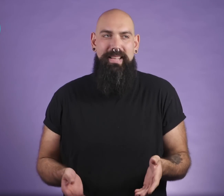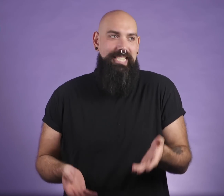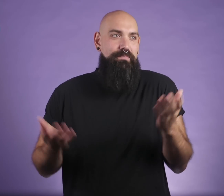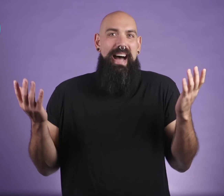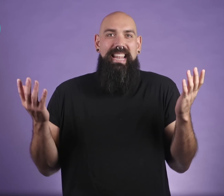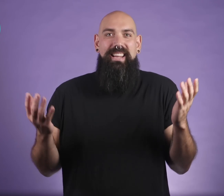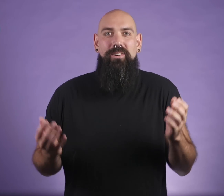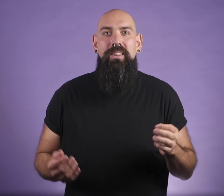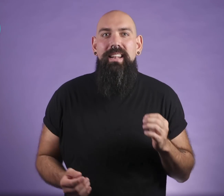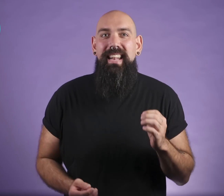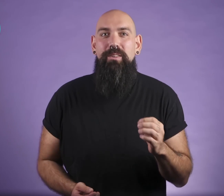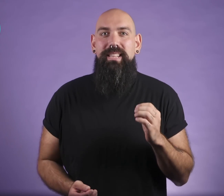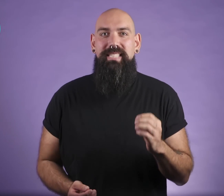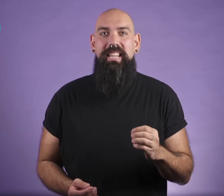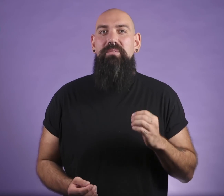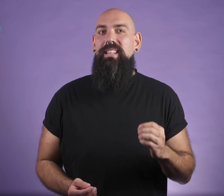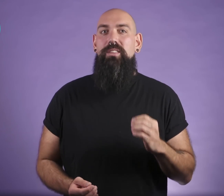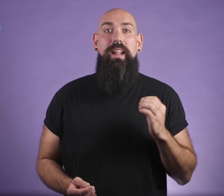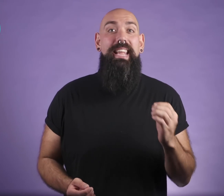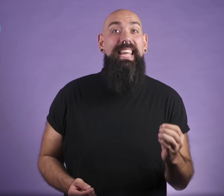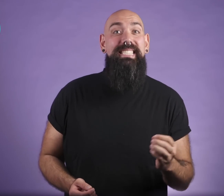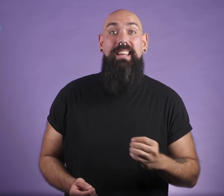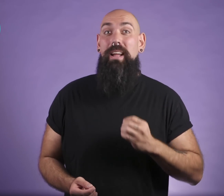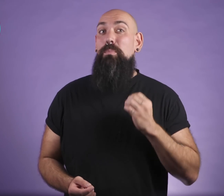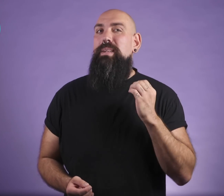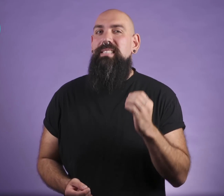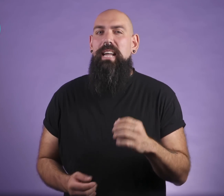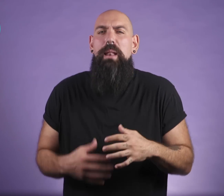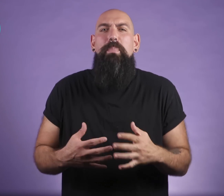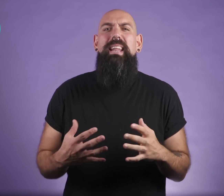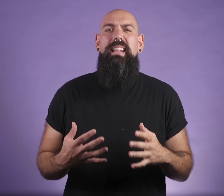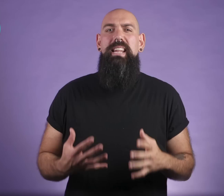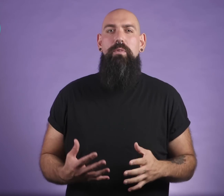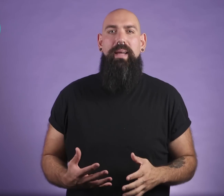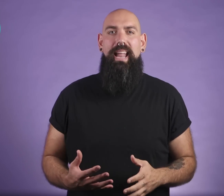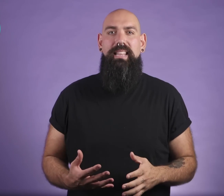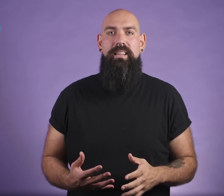Ma si sbagliano! Le lingue dei segni vantano una ricchezza e una complessità al pari delle lingue parlate!